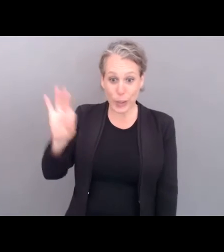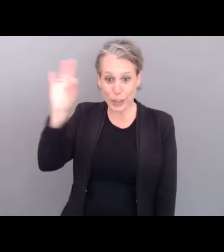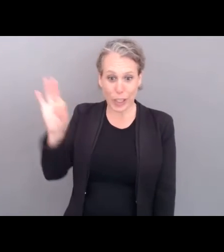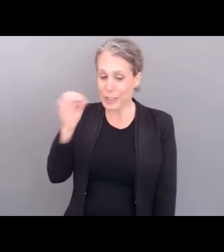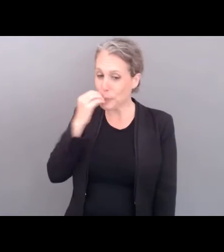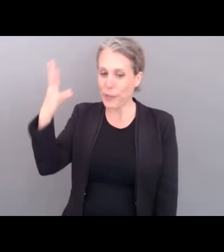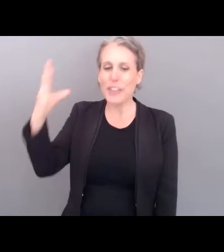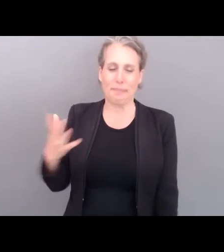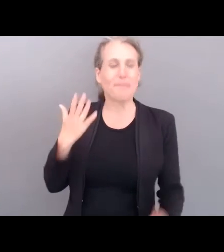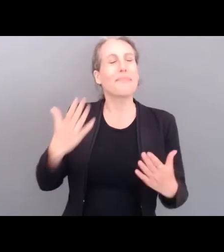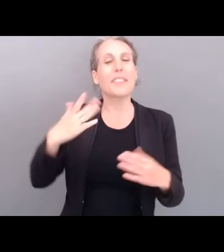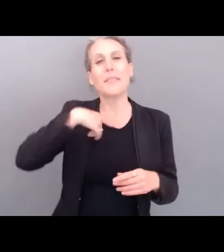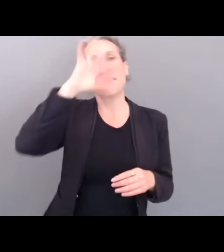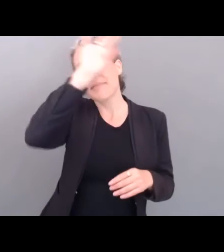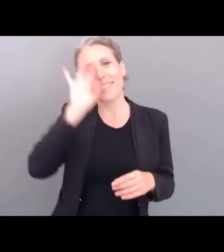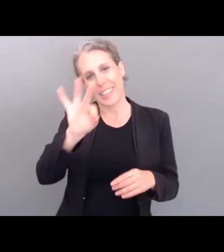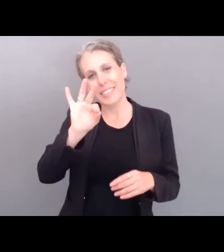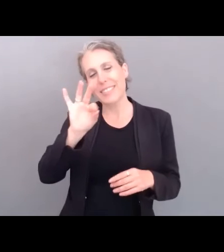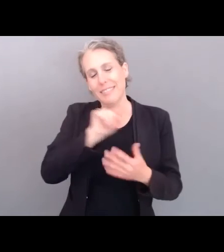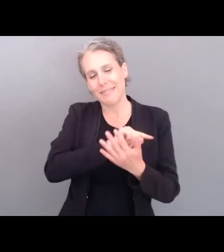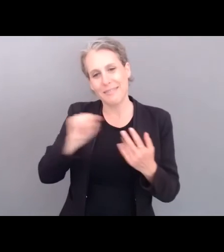Es maravilloso que tengamos 3 preguntas, 3 preguntas más para ti.